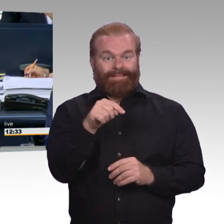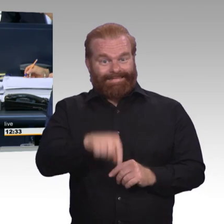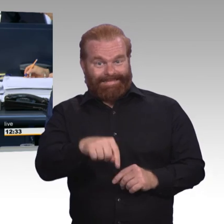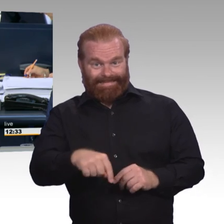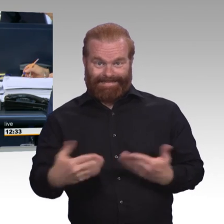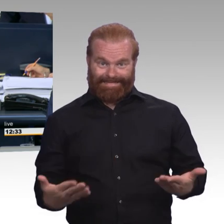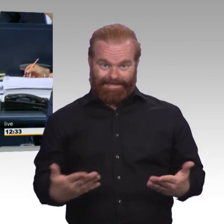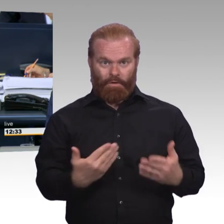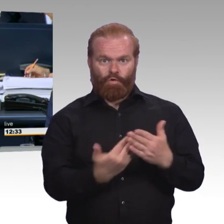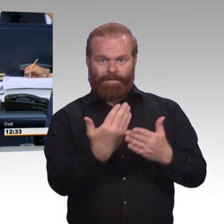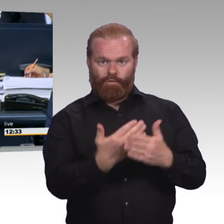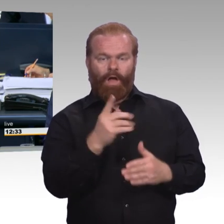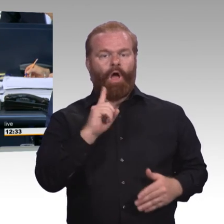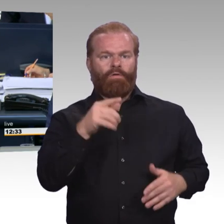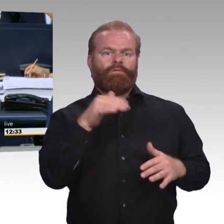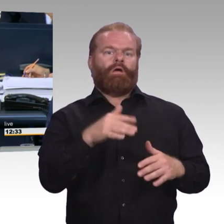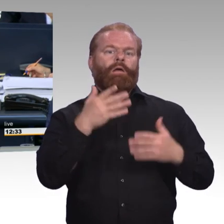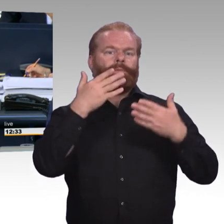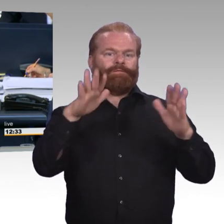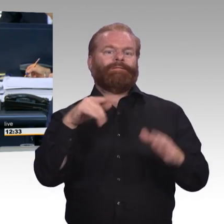19/10757, 19/10219